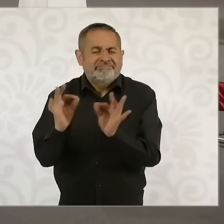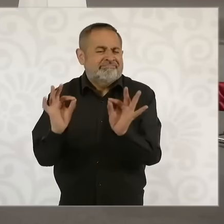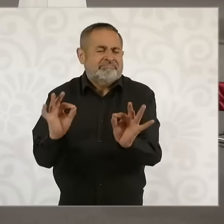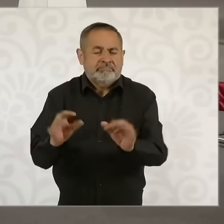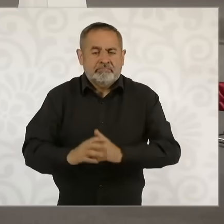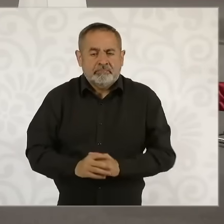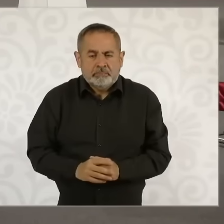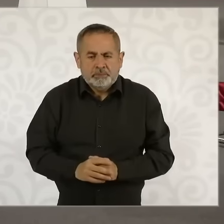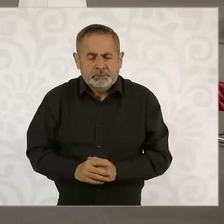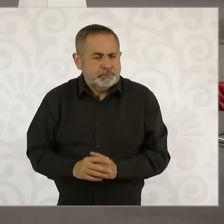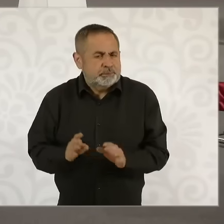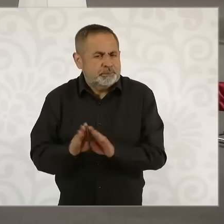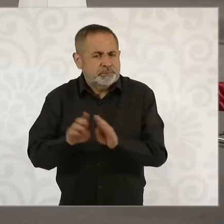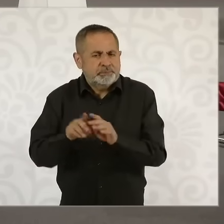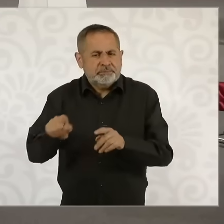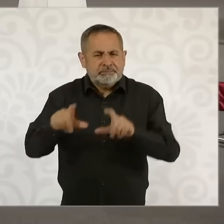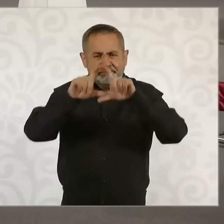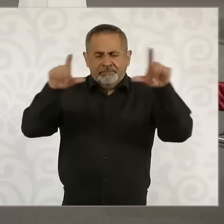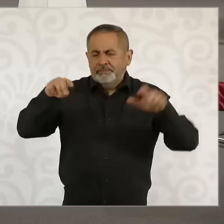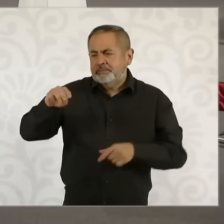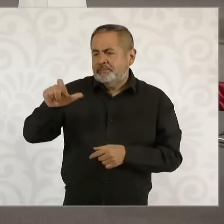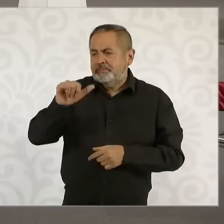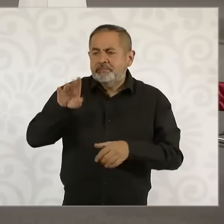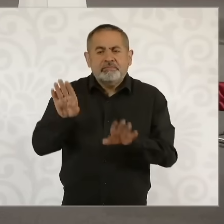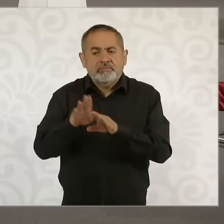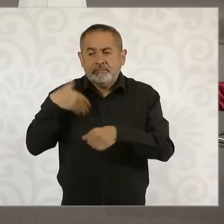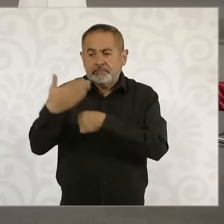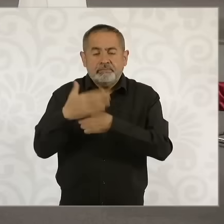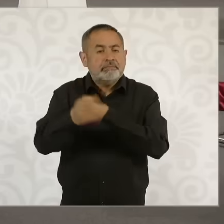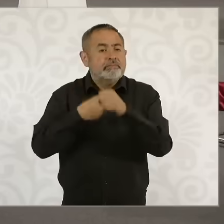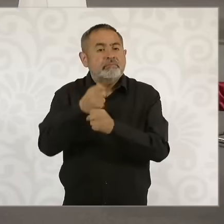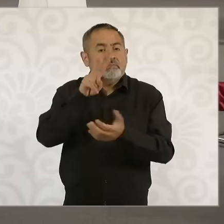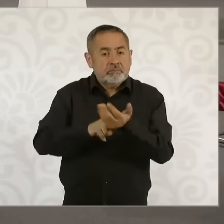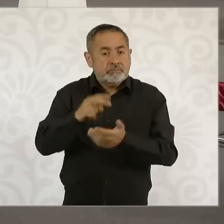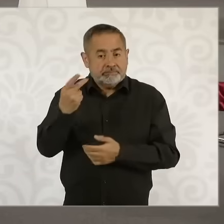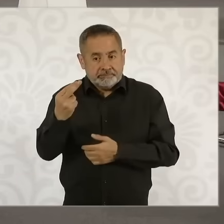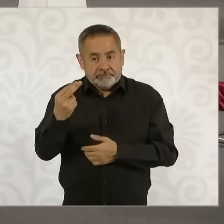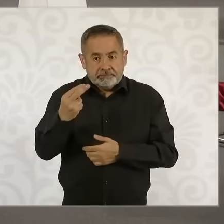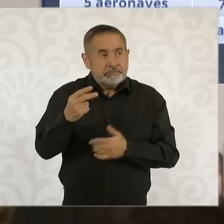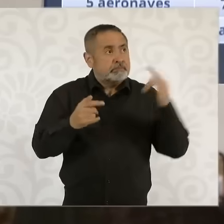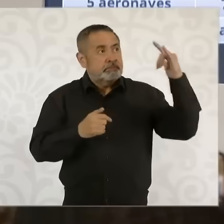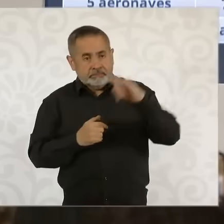¿Cómo va a recibir mexicana estas aeronaves? En el 2025 Mexicana recibirá cinco aeronaves